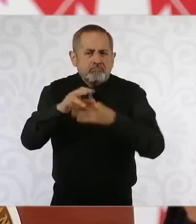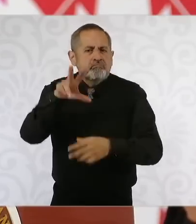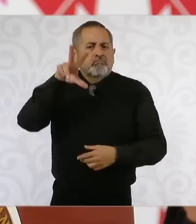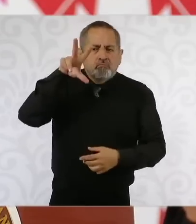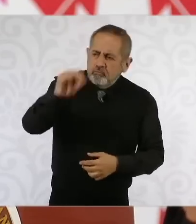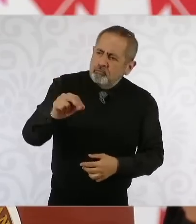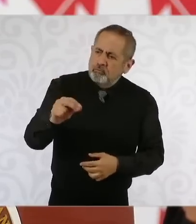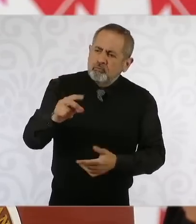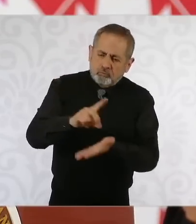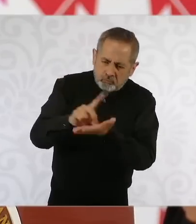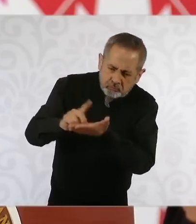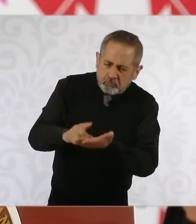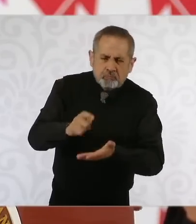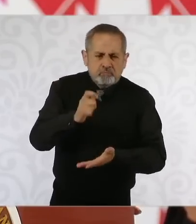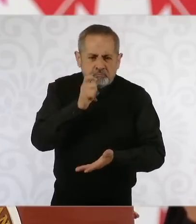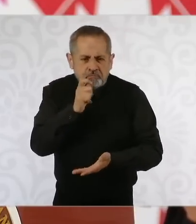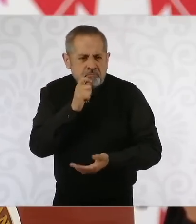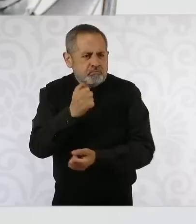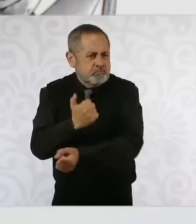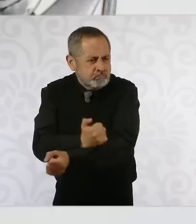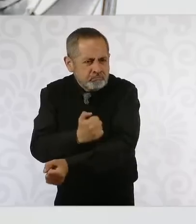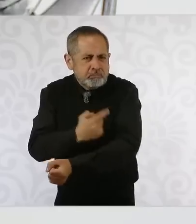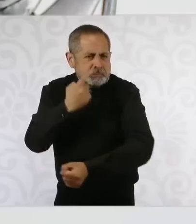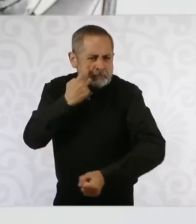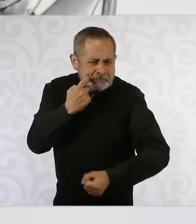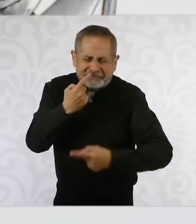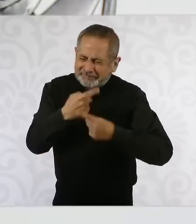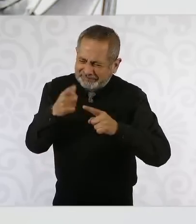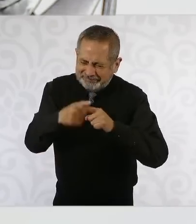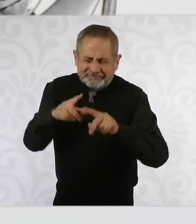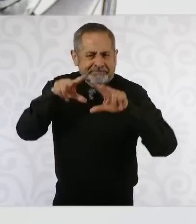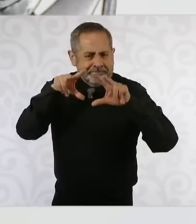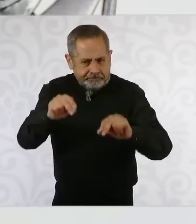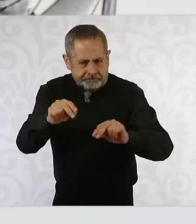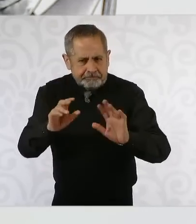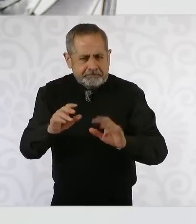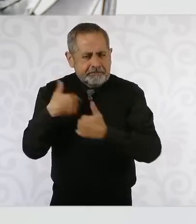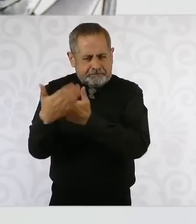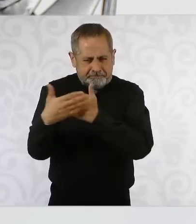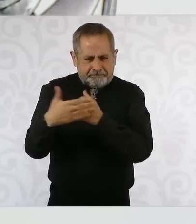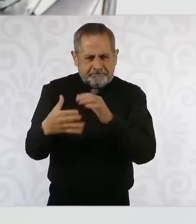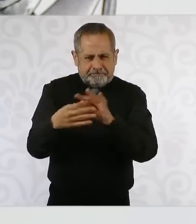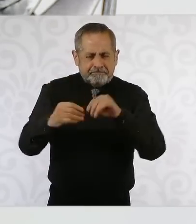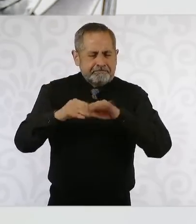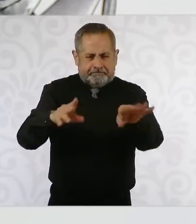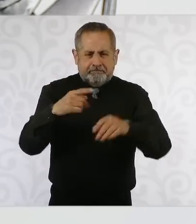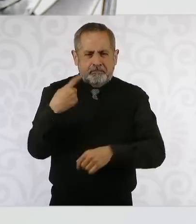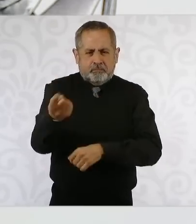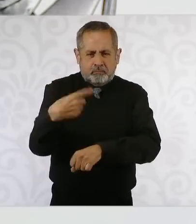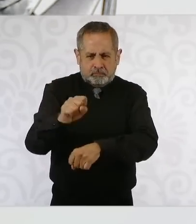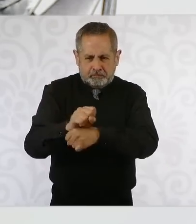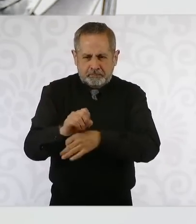del fentanilo y también desde la perspectiva de la seguridad pública y de la fiscalía general de